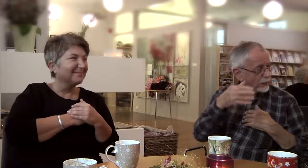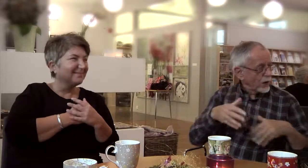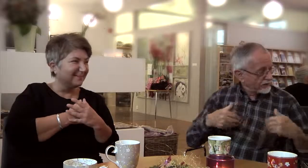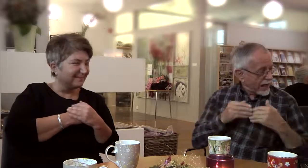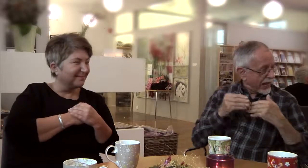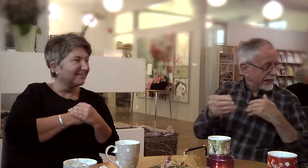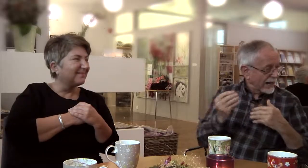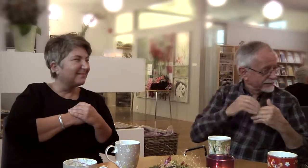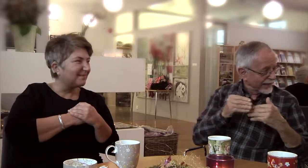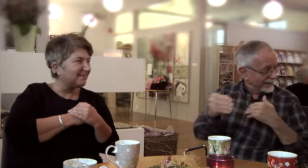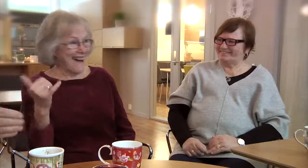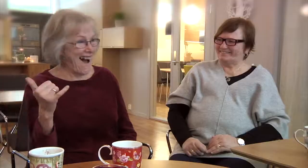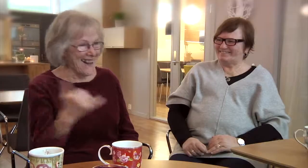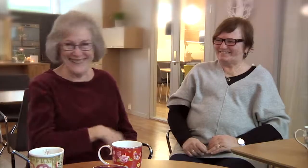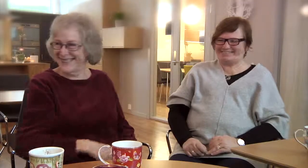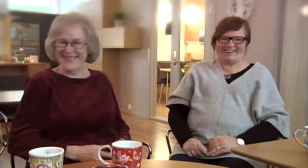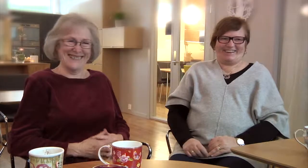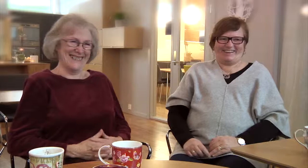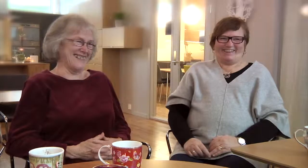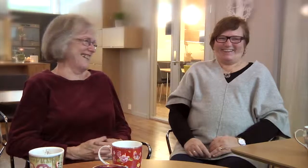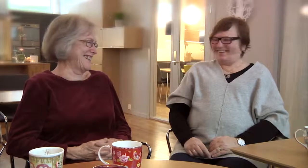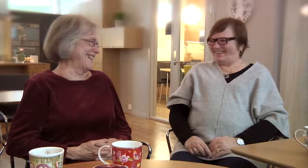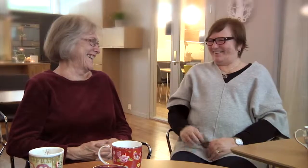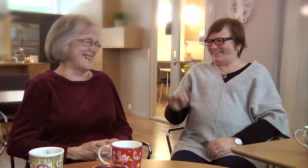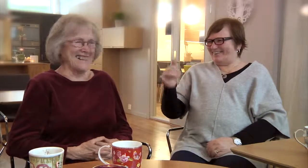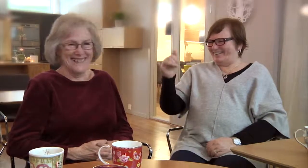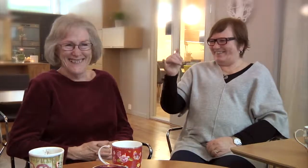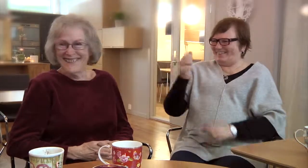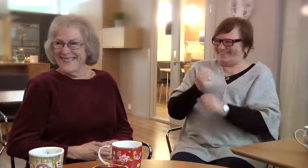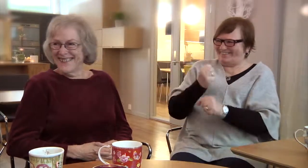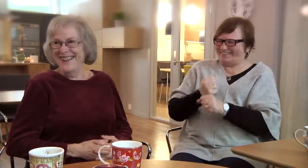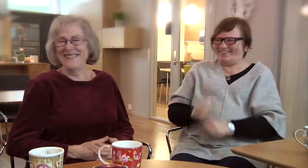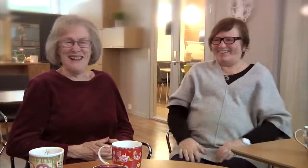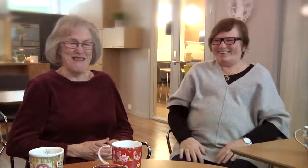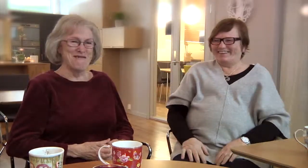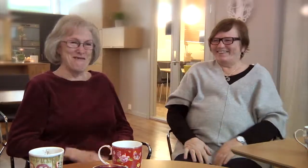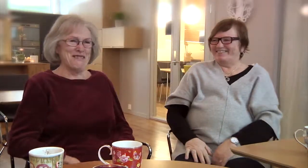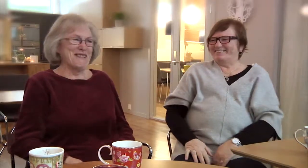Det kan kanskje føre til at vi lever ekstra lenge. Ja, ikke sant!